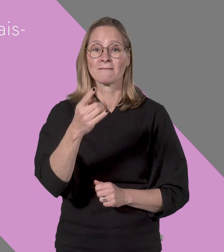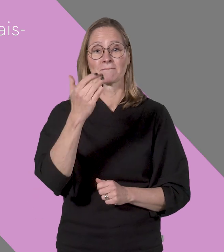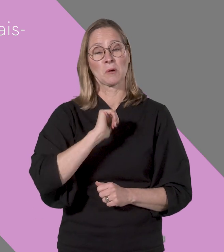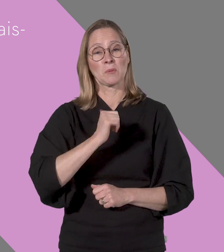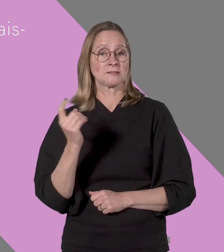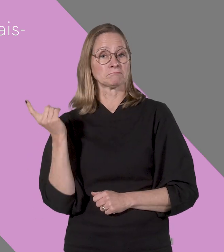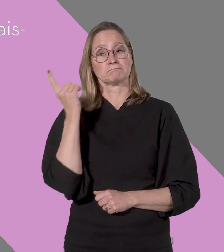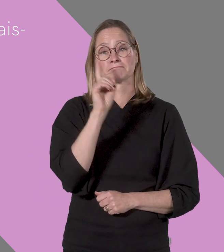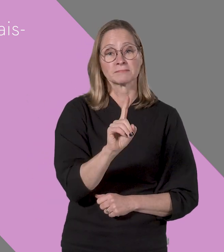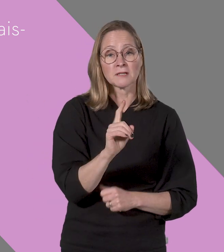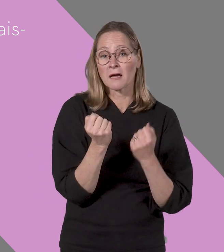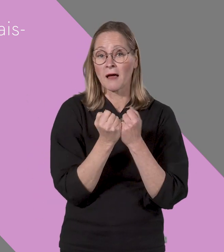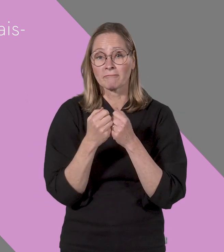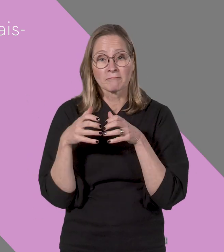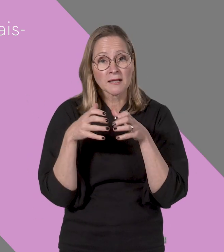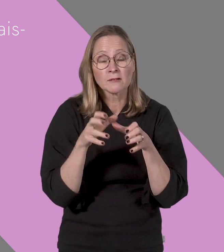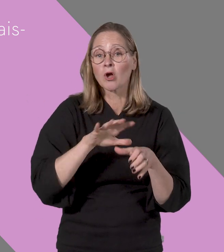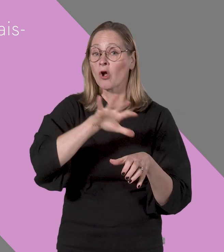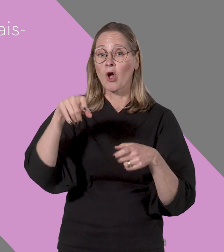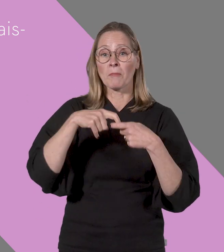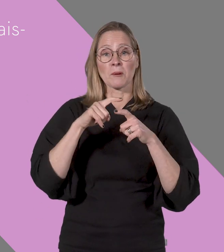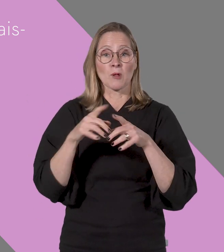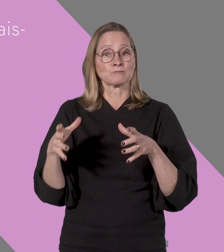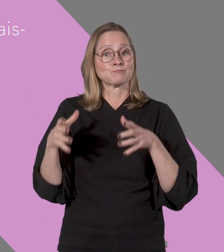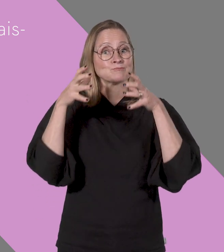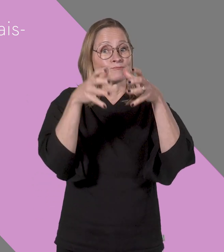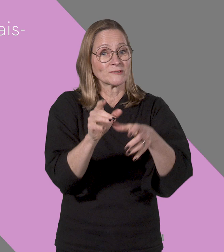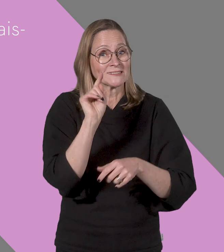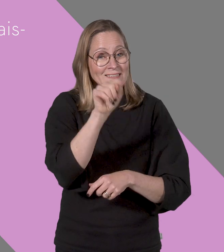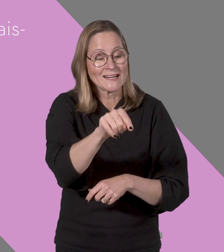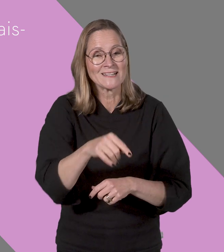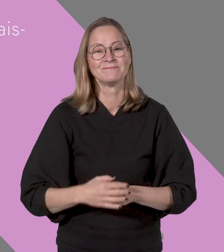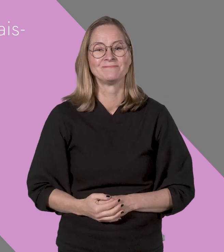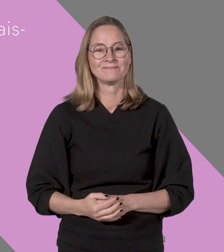Voit tulla joko yksin tai kavereiden tai jopa koko perheen kanssa!